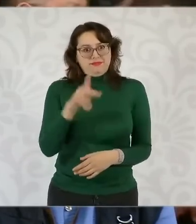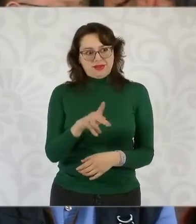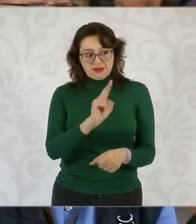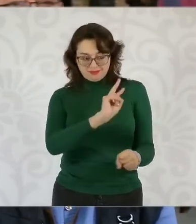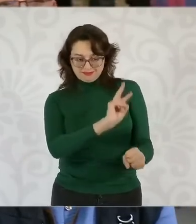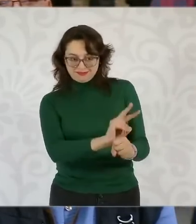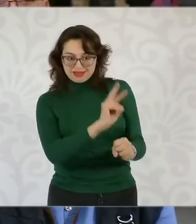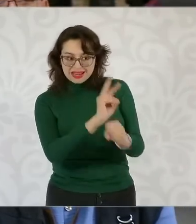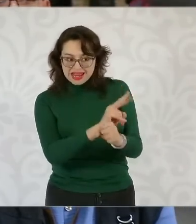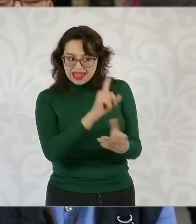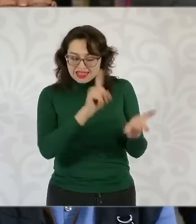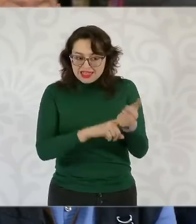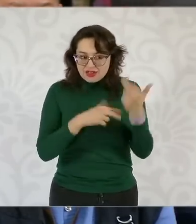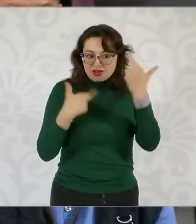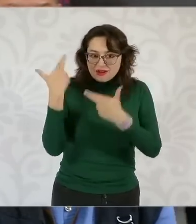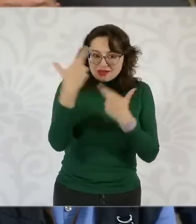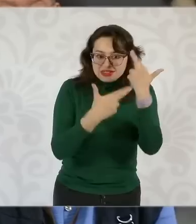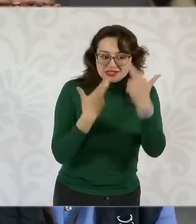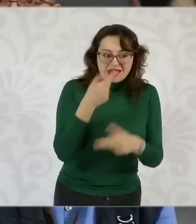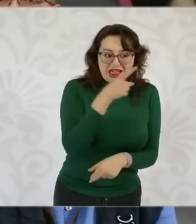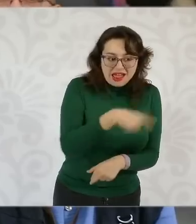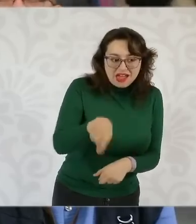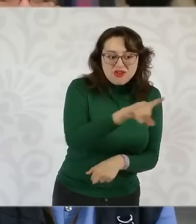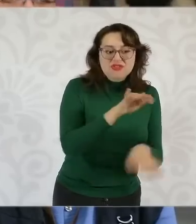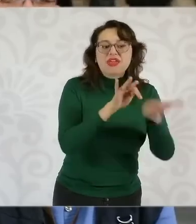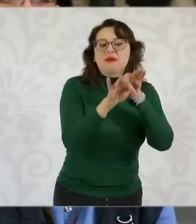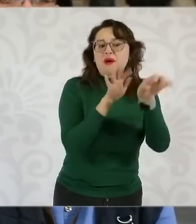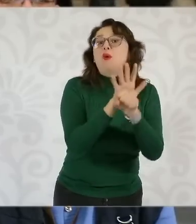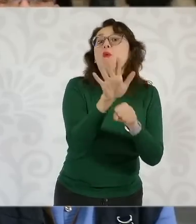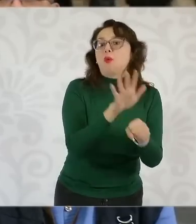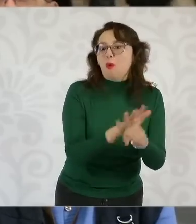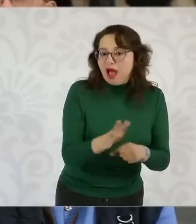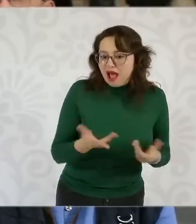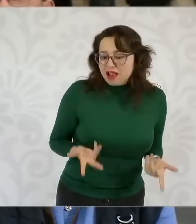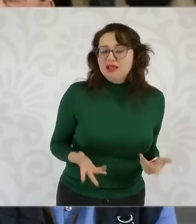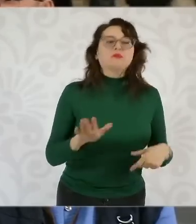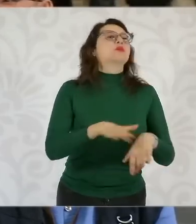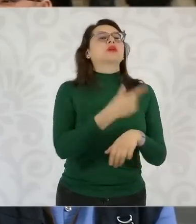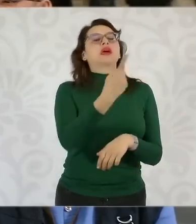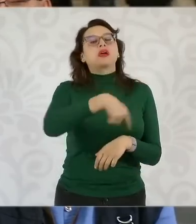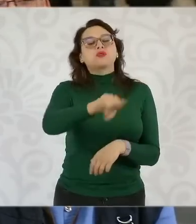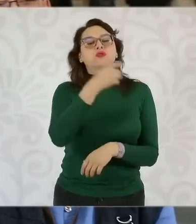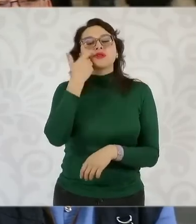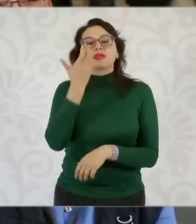sobre todo en el plan México también no empresas mexicanas que que que estén y fíjense que no ha